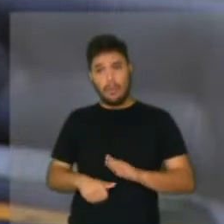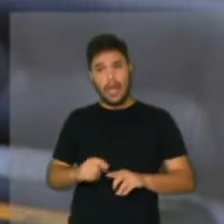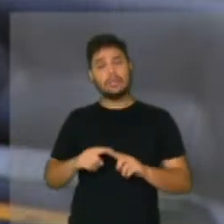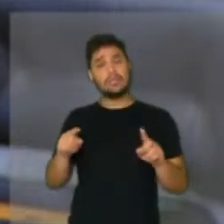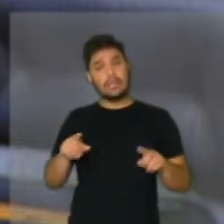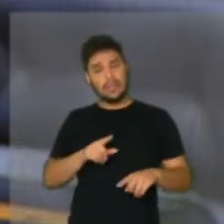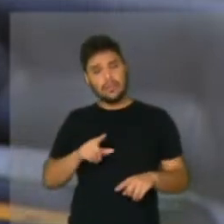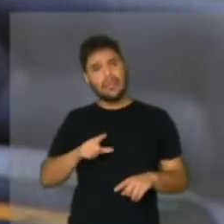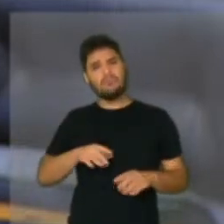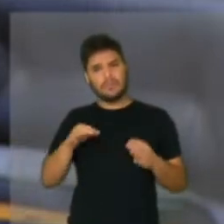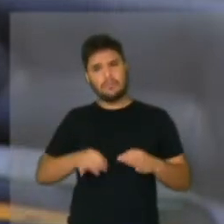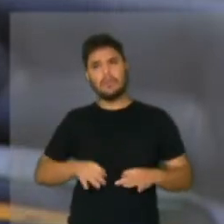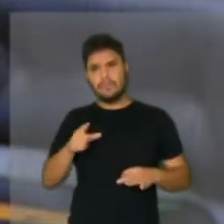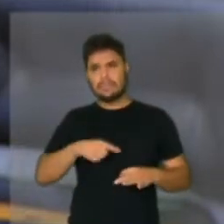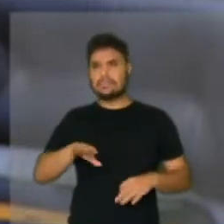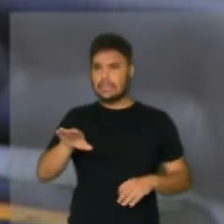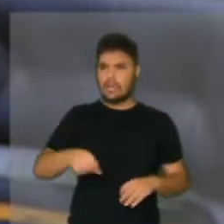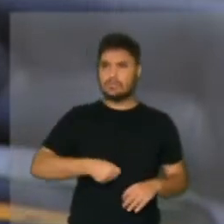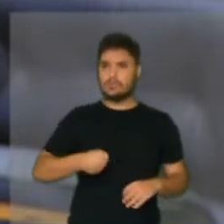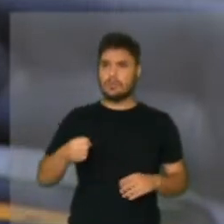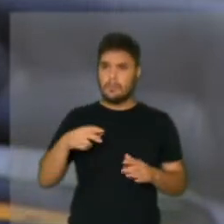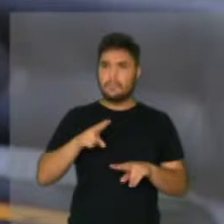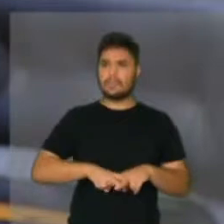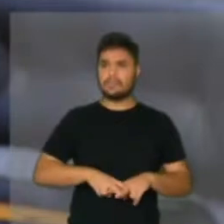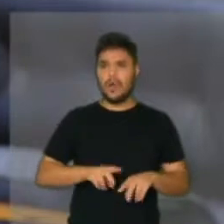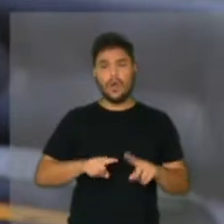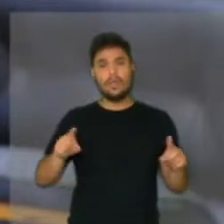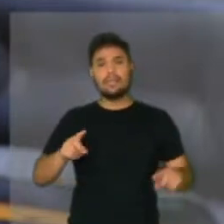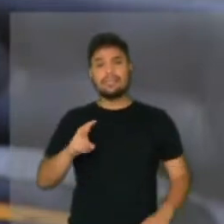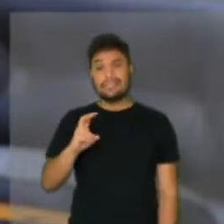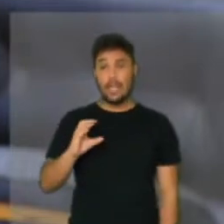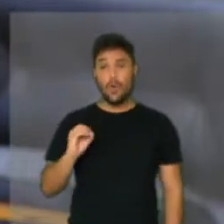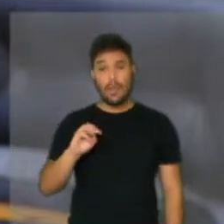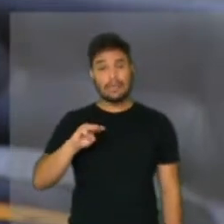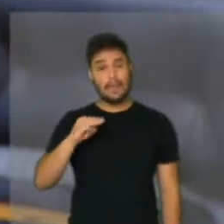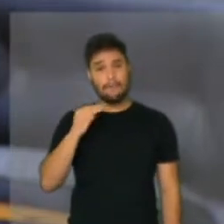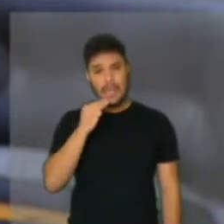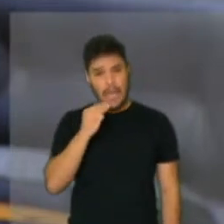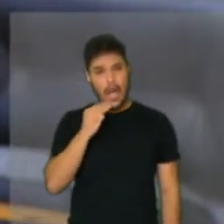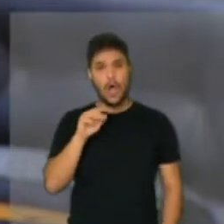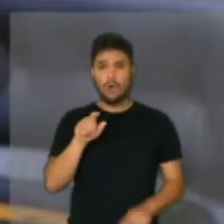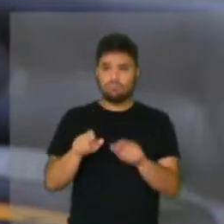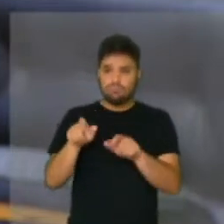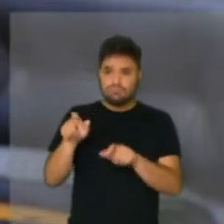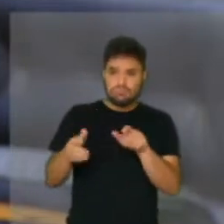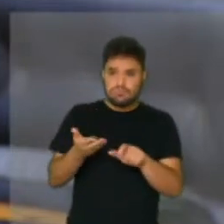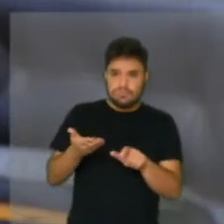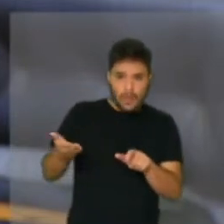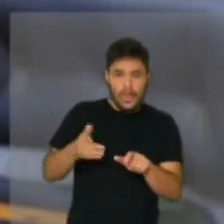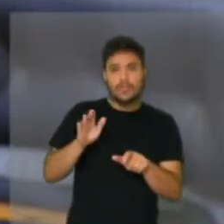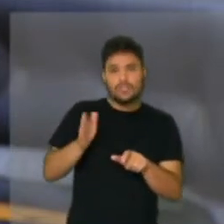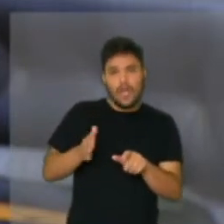ROUBADO, CRIMINOSO, QUE CERTAMENTE DEVERIA TER CONVOCAÇÃO E PRISÃO, 50 MILHÕES DESSE PESSOAL INCLUSIVE, FORAM ENCONTRADOS SOMENTE EM UM QUARTO DE UM